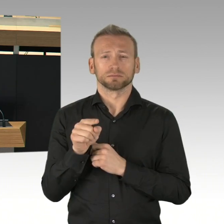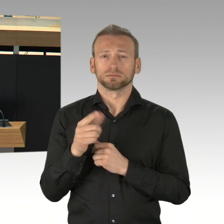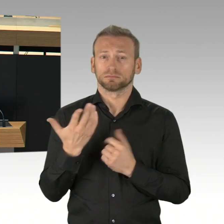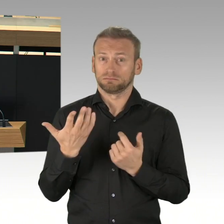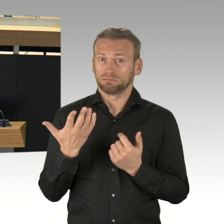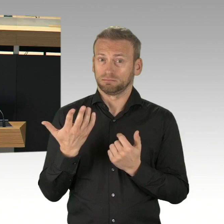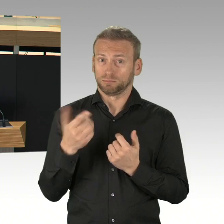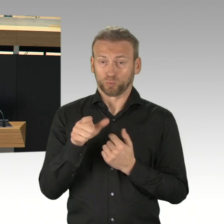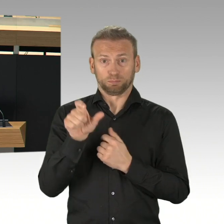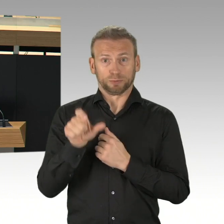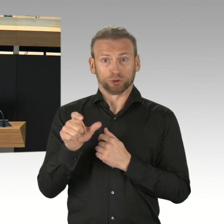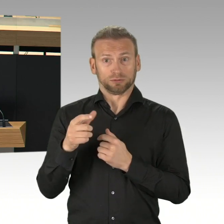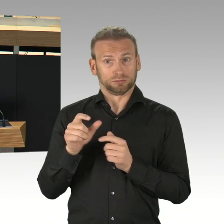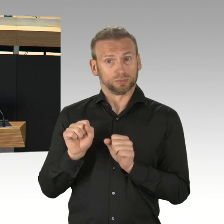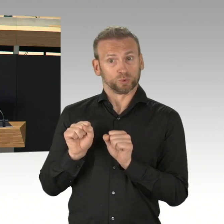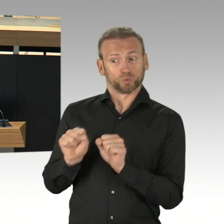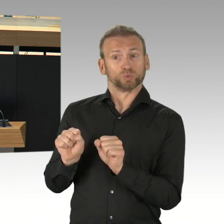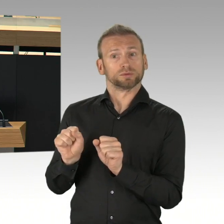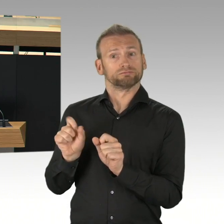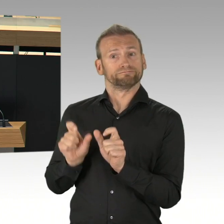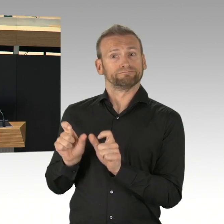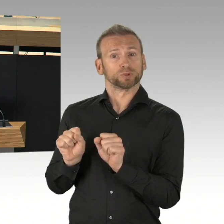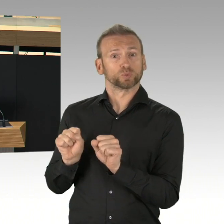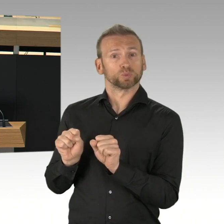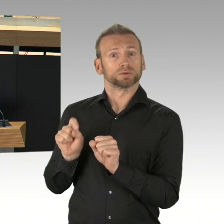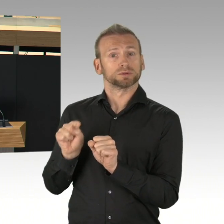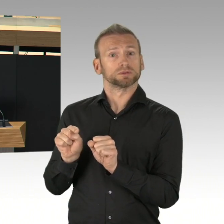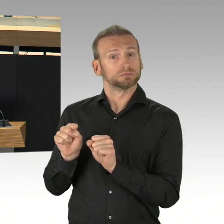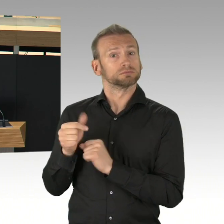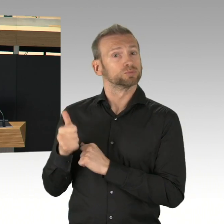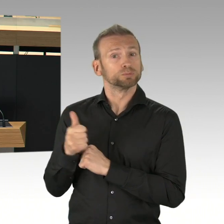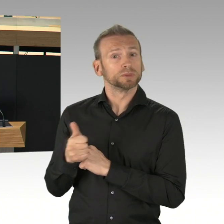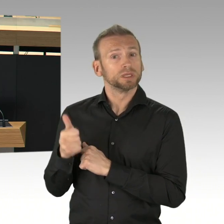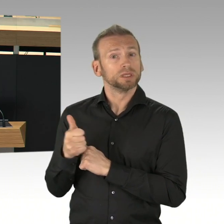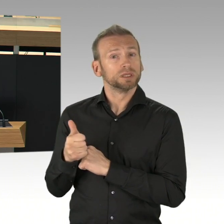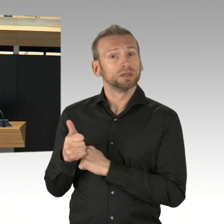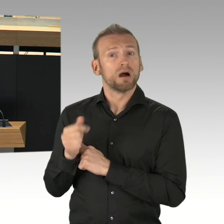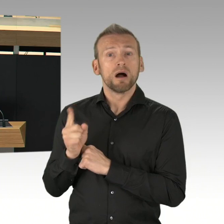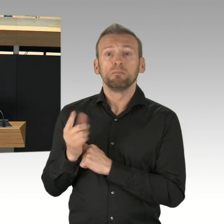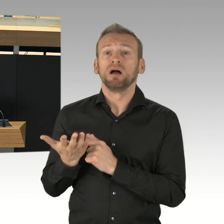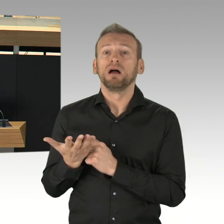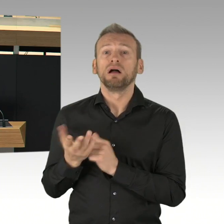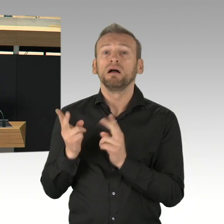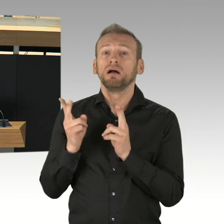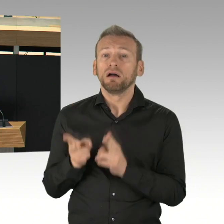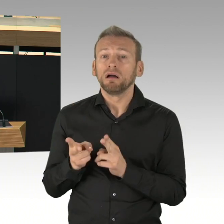Fragen Sie sie doch mal, ob sie keine Stromsteuer mehr zahlen möchten, die werden immer schön freundlich Ja sagen. Das können Sie glauben, die wollen auch keine ÖPNV-Gebühren mehr bezahlen,